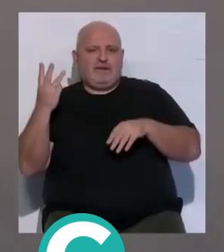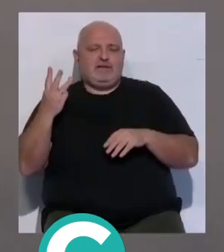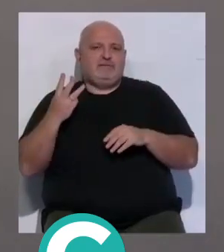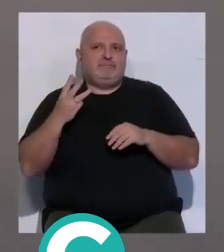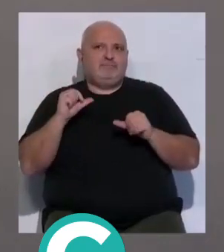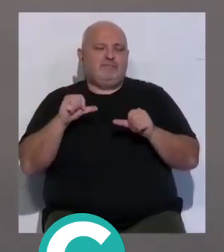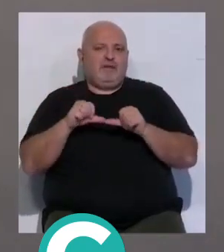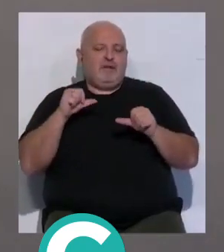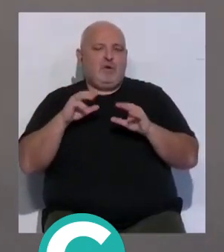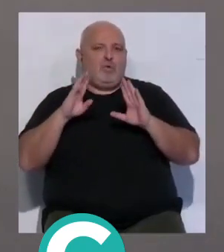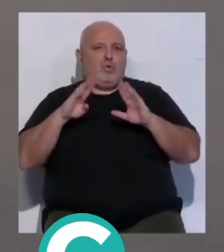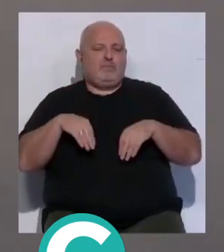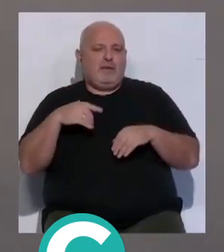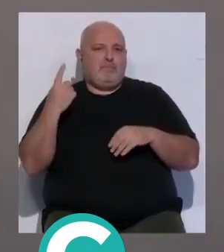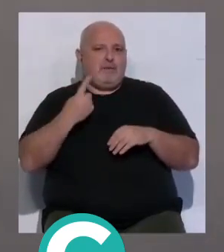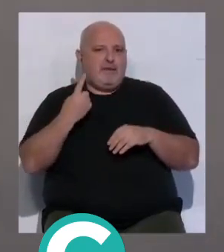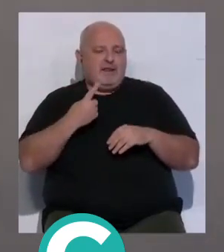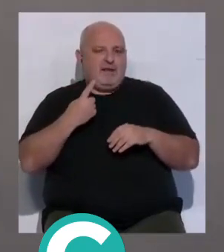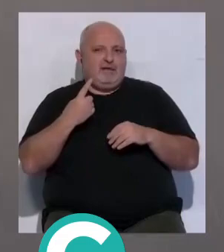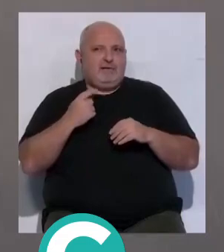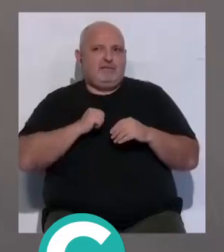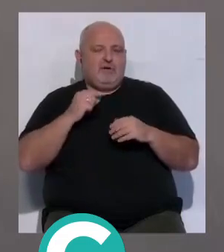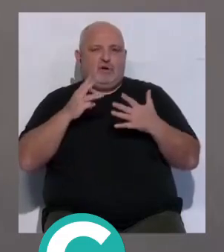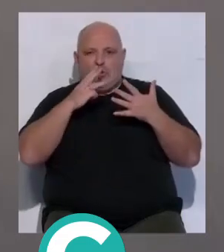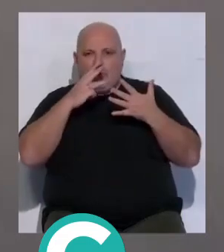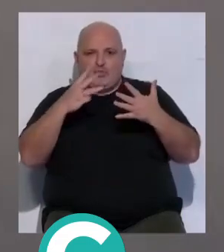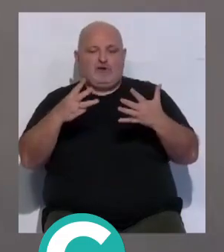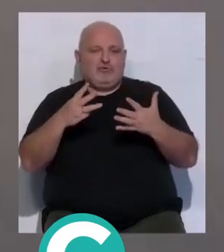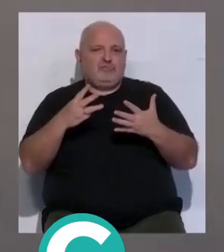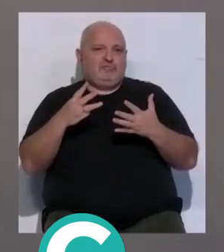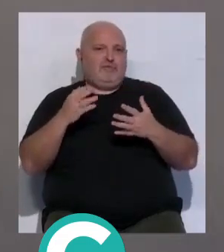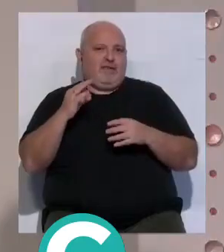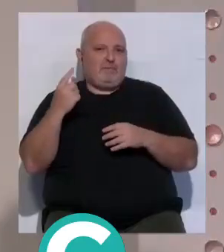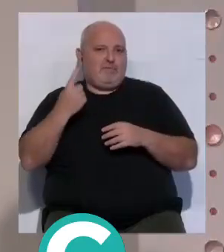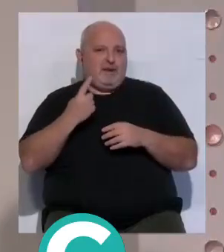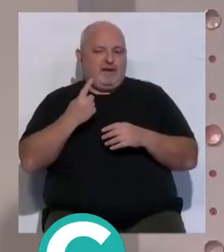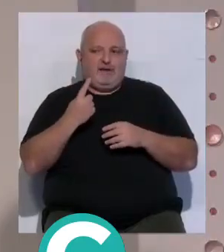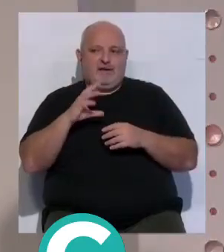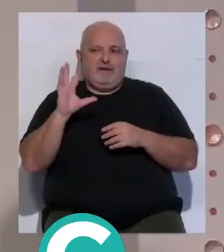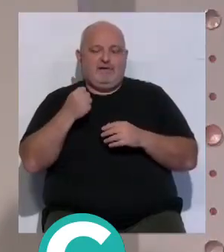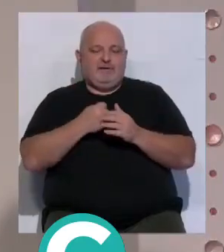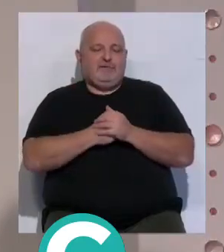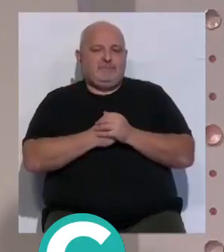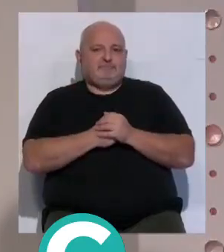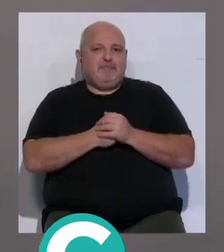fue la última en primera división esos ocho años consecutivos que se conseguía y bueno